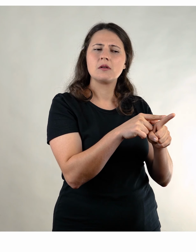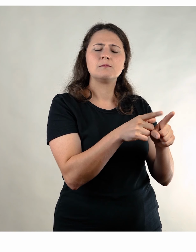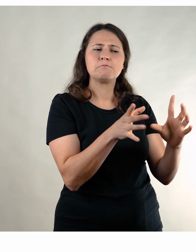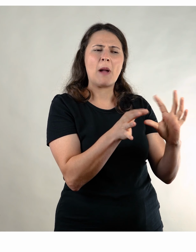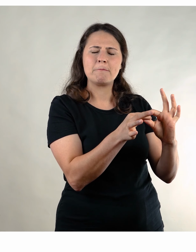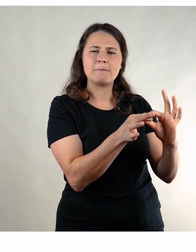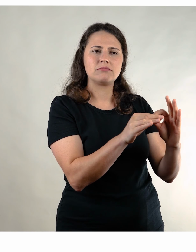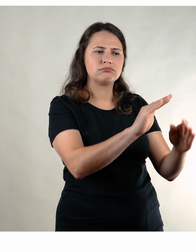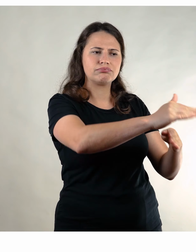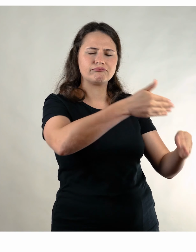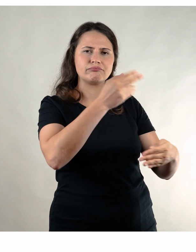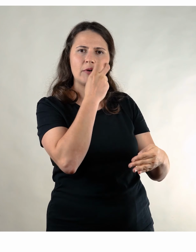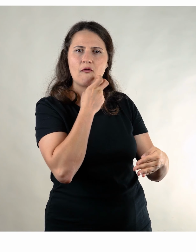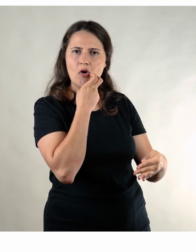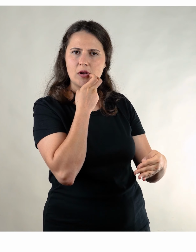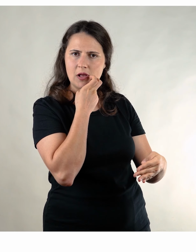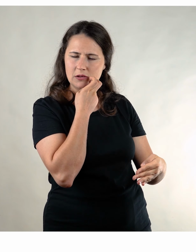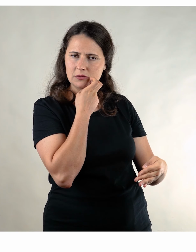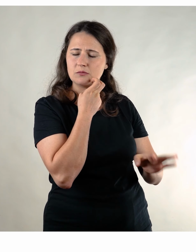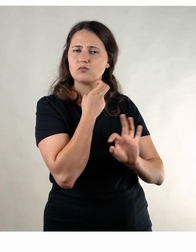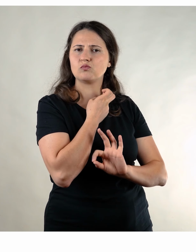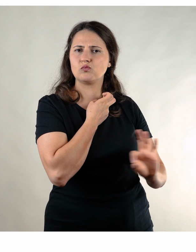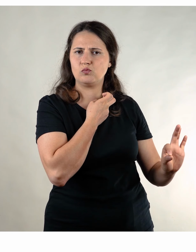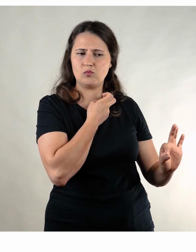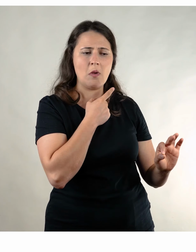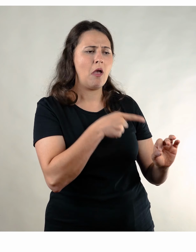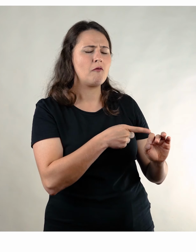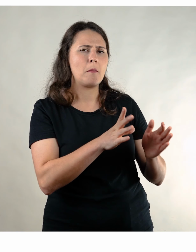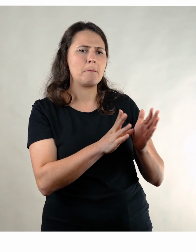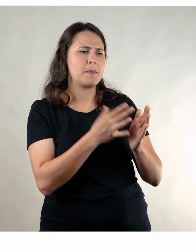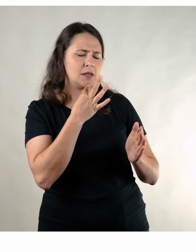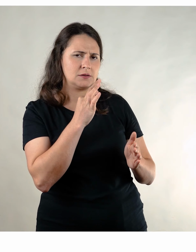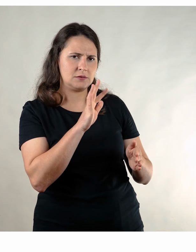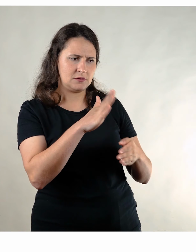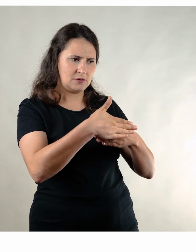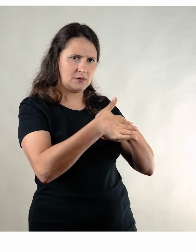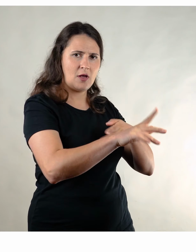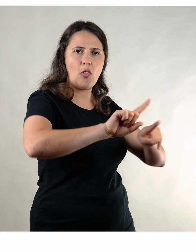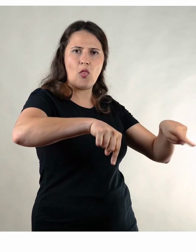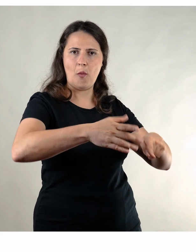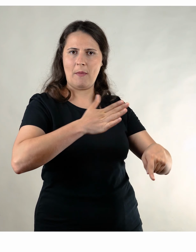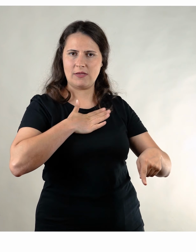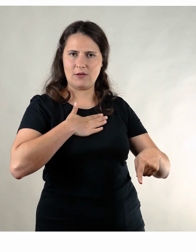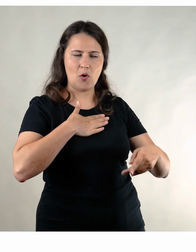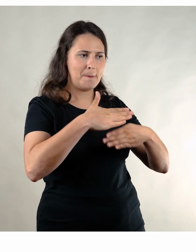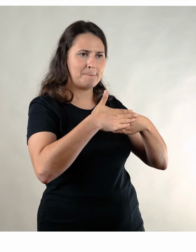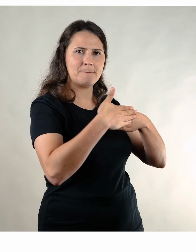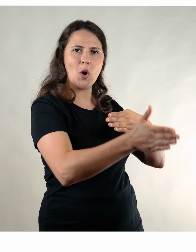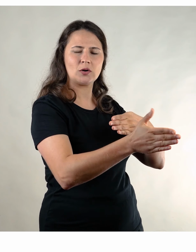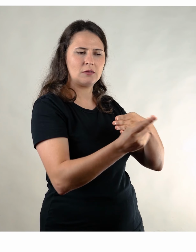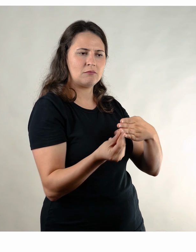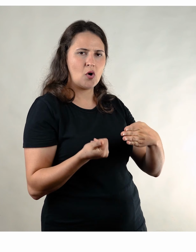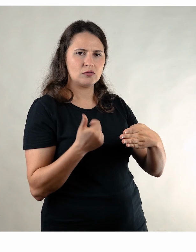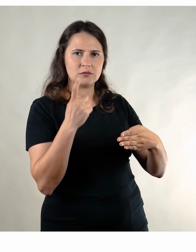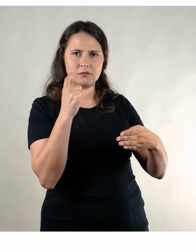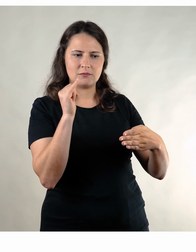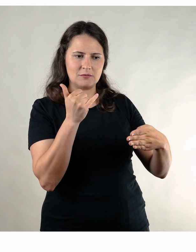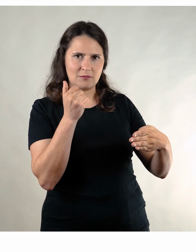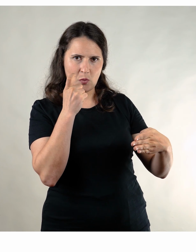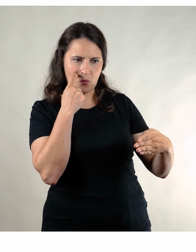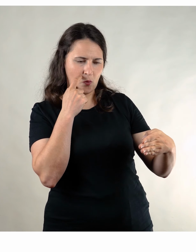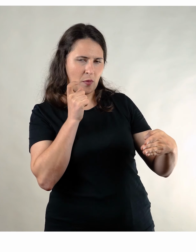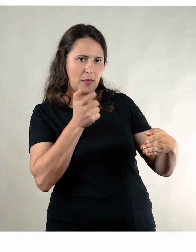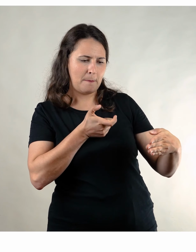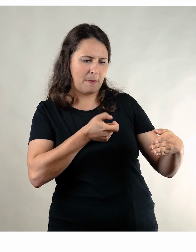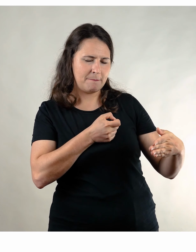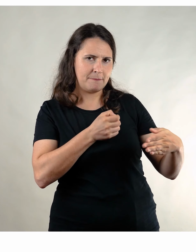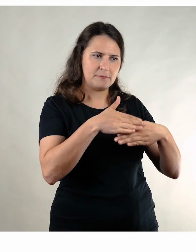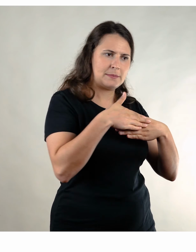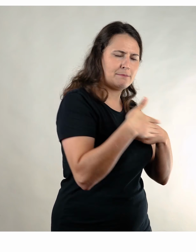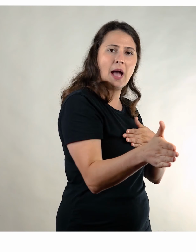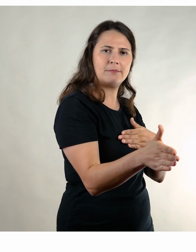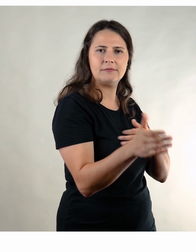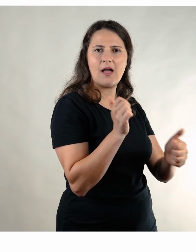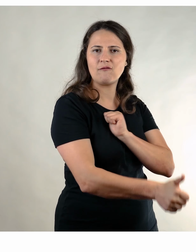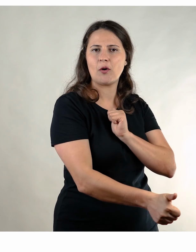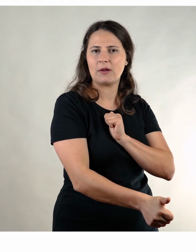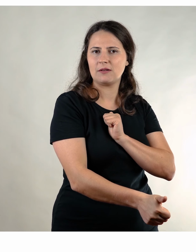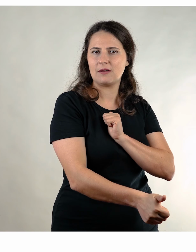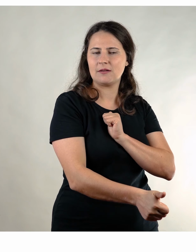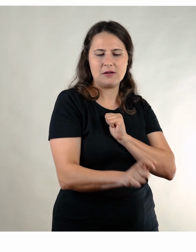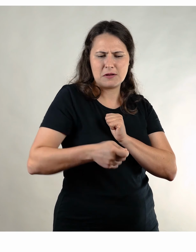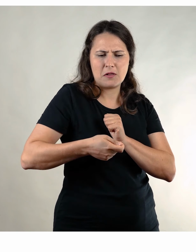επιτρέποντας στους πελάτες να ανοίγουν την πόρτα του δωματίου τους όταν βρίσκονται πολύ κοντά.